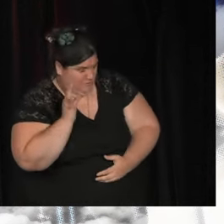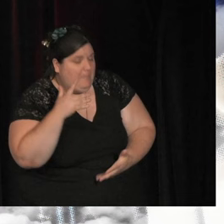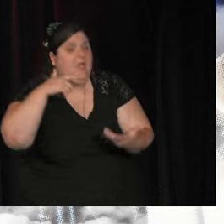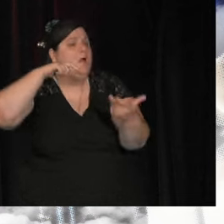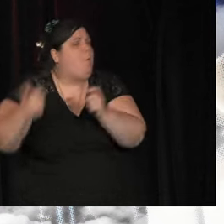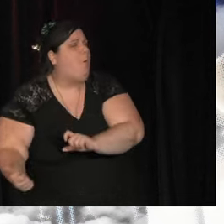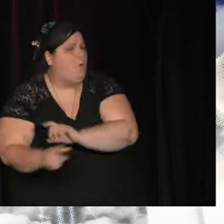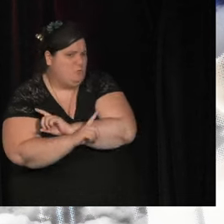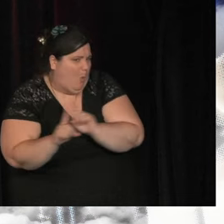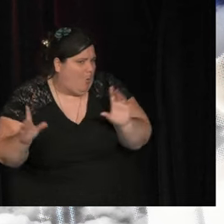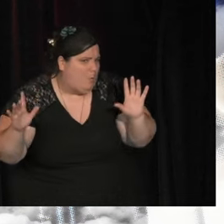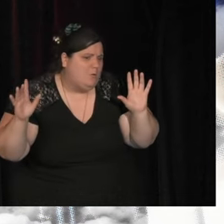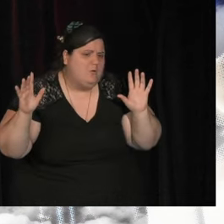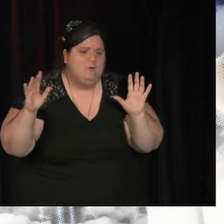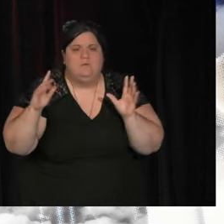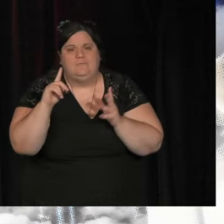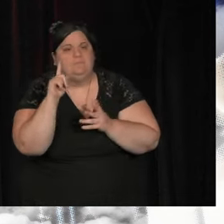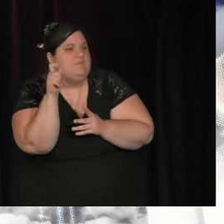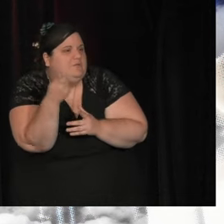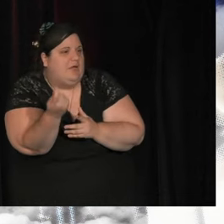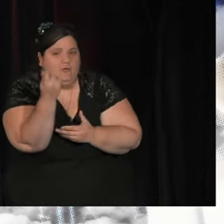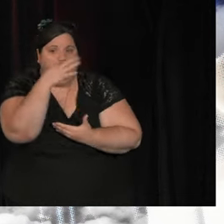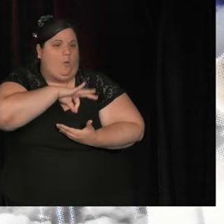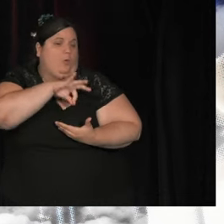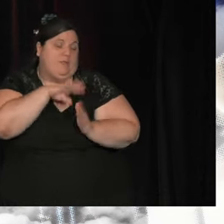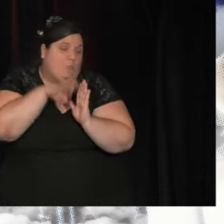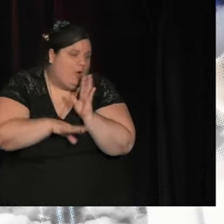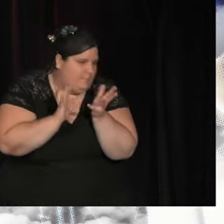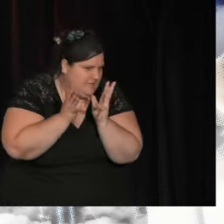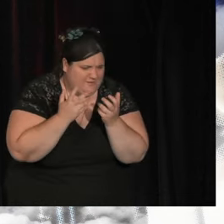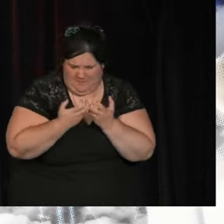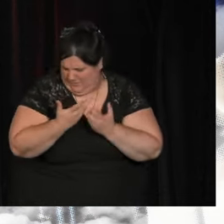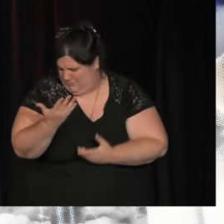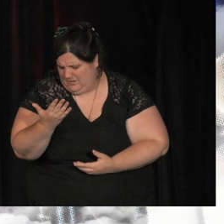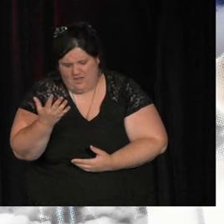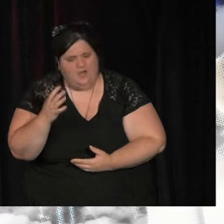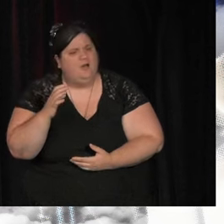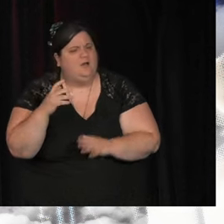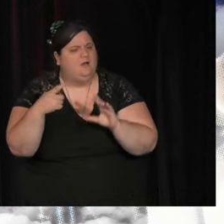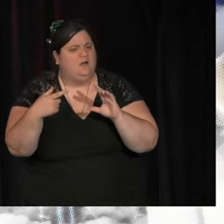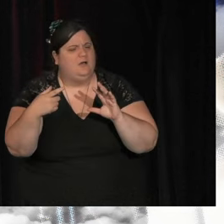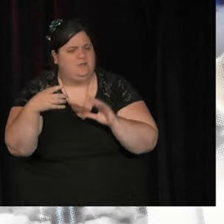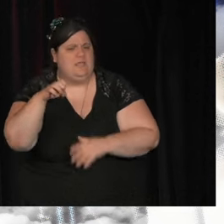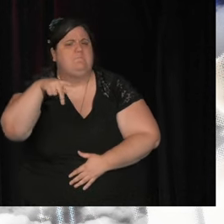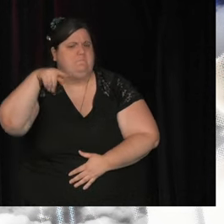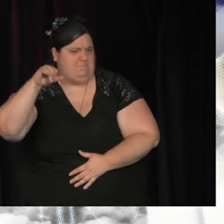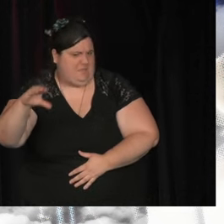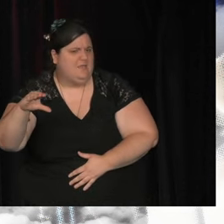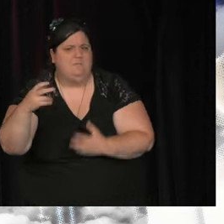Qu'il y ait moins d'argent, ça, je n'en doute pas, mais tu vois, là, Epic, ils ont viré 700, 900 personnes, bref. Oui. Il y a beaucoup de renvois.